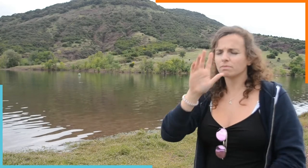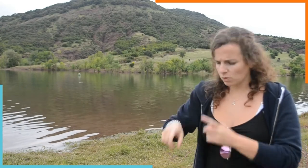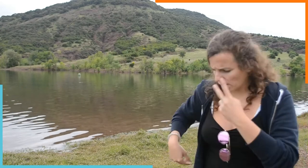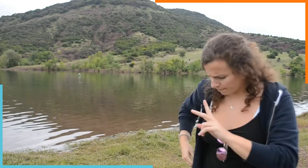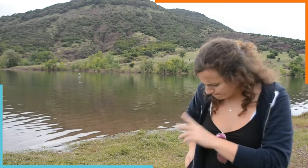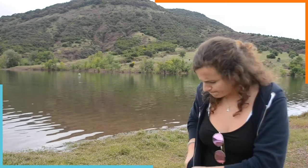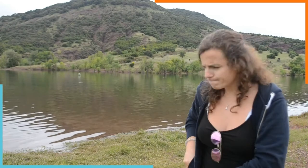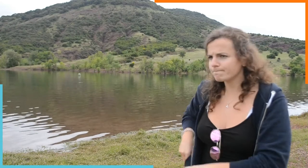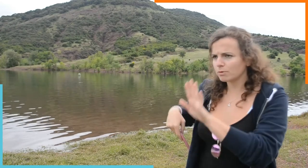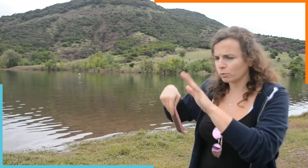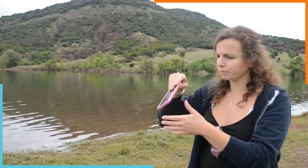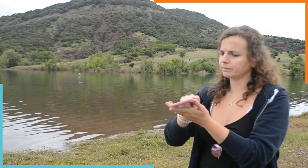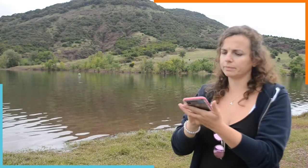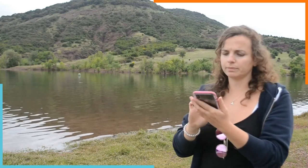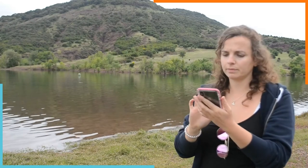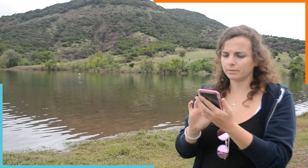Attends, je regarde.